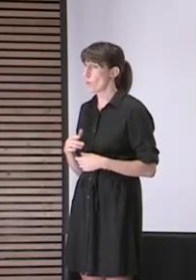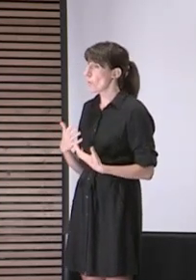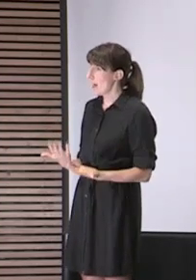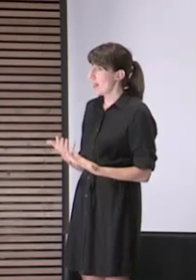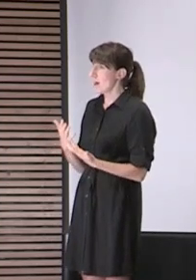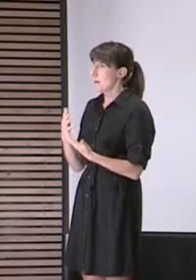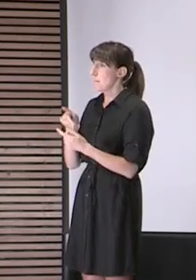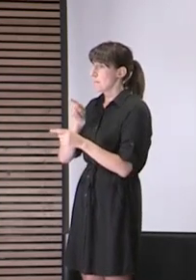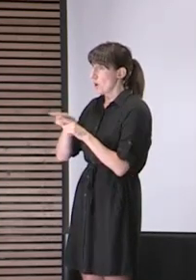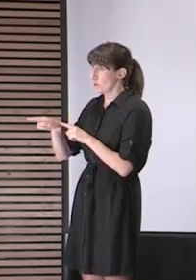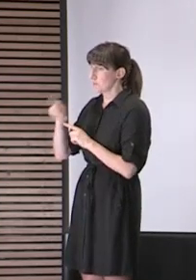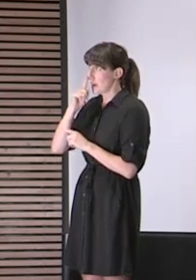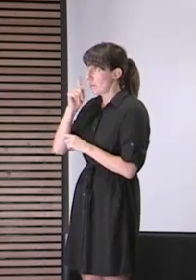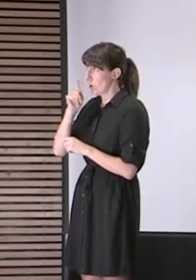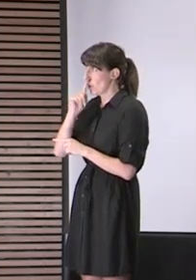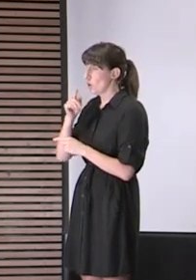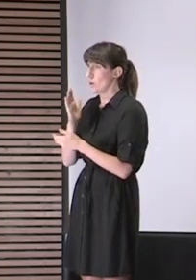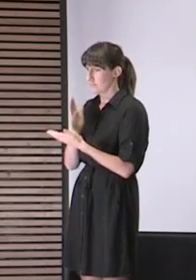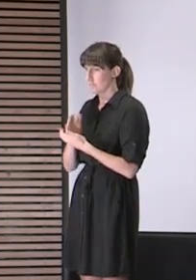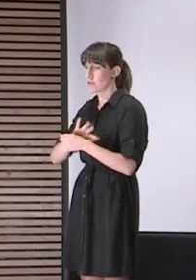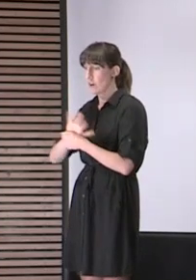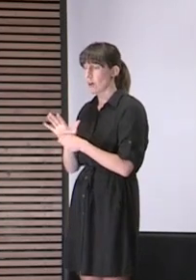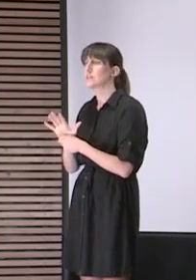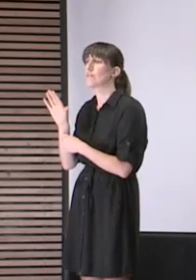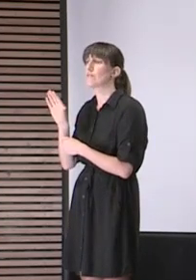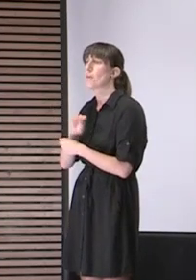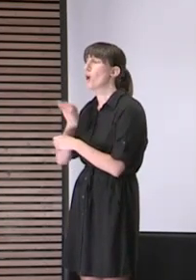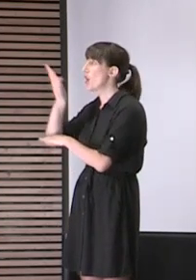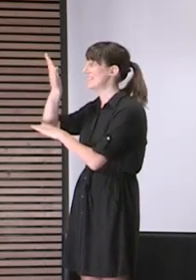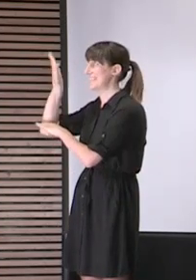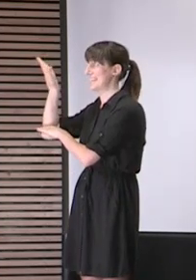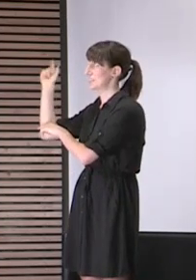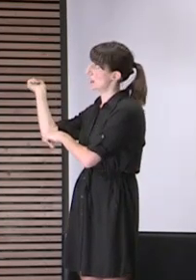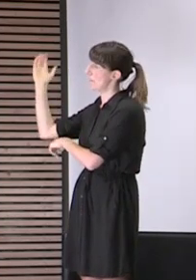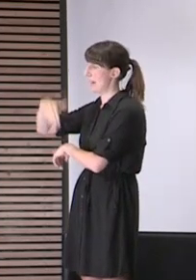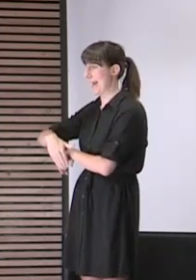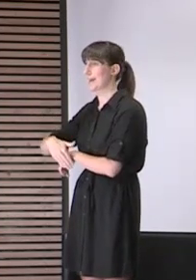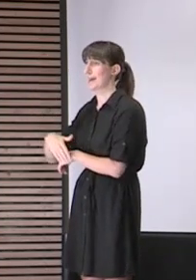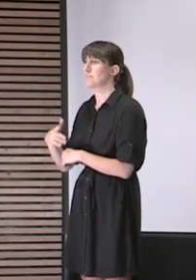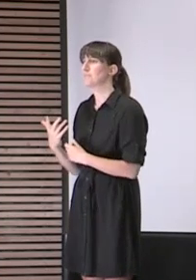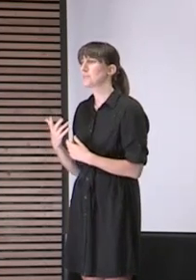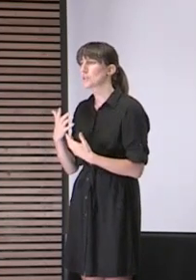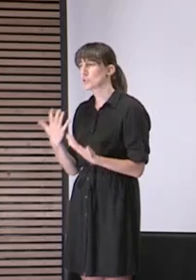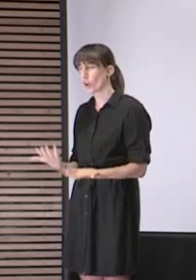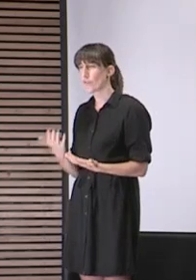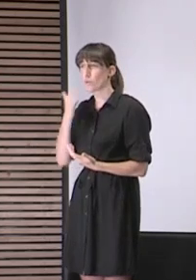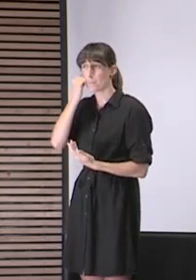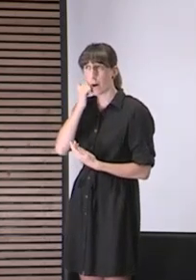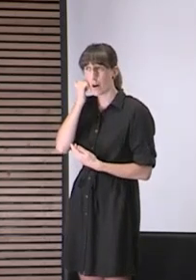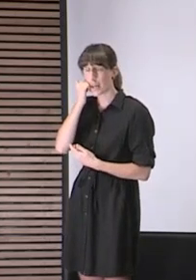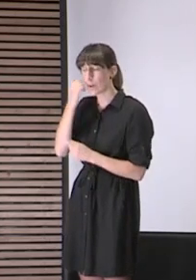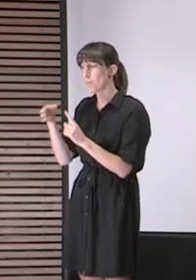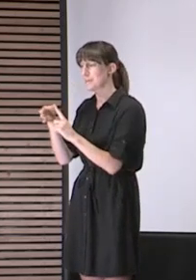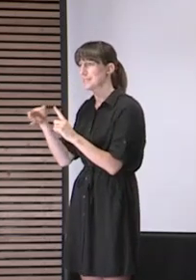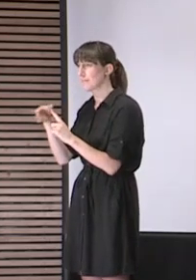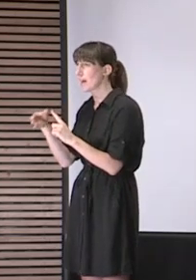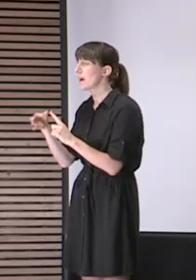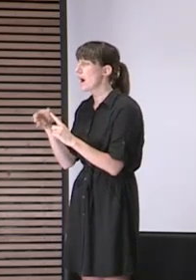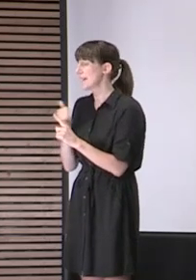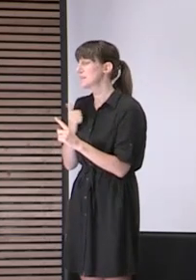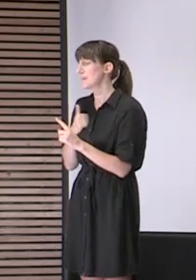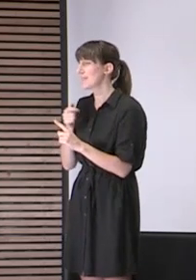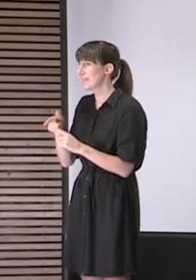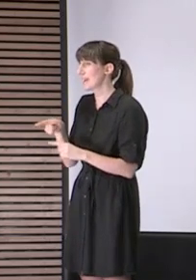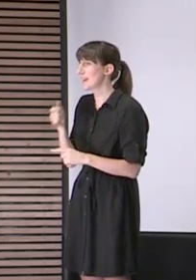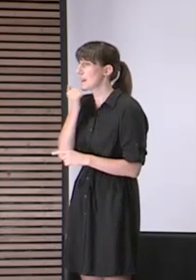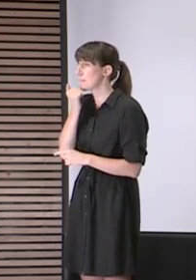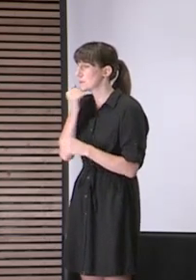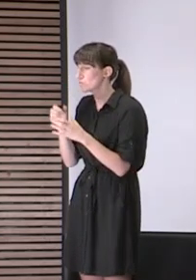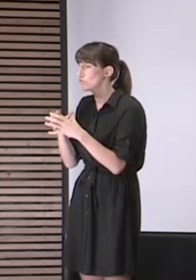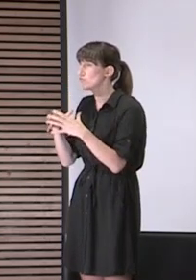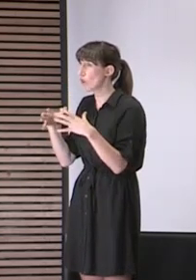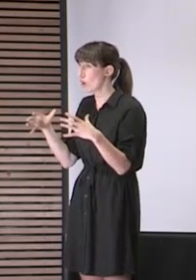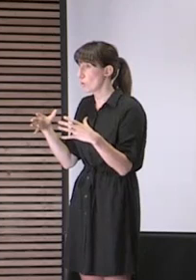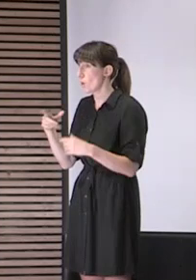Un par de